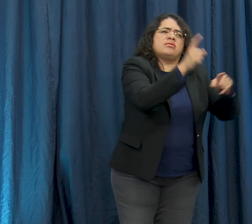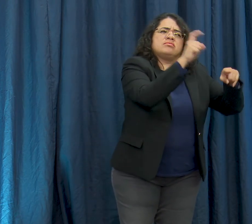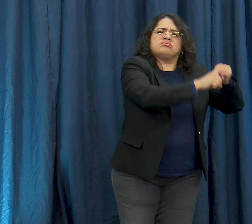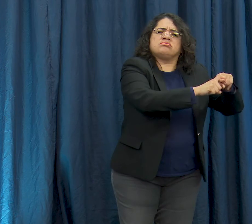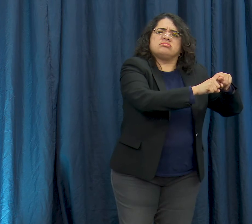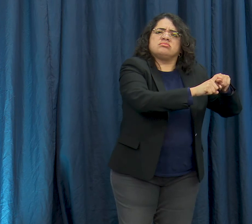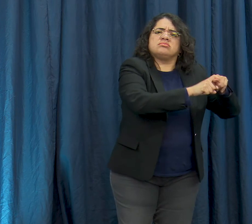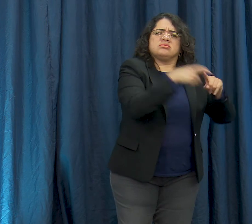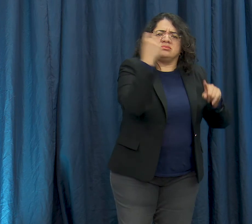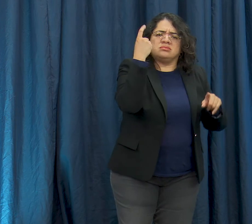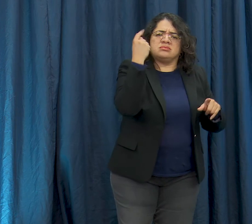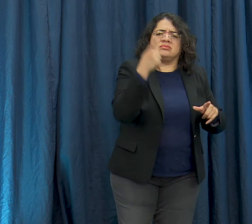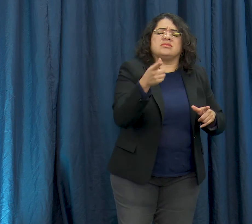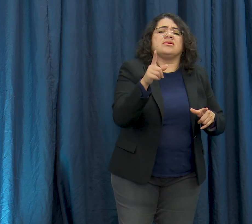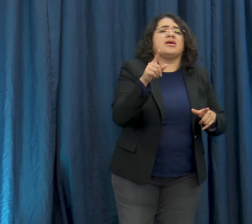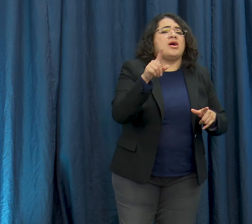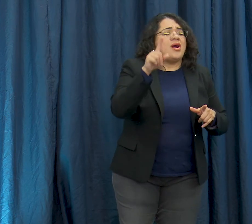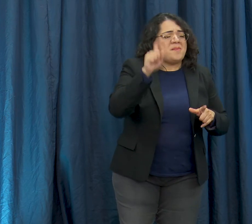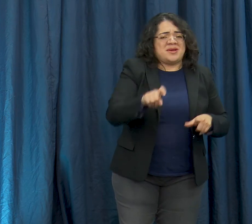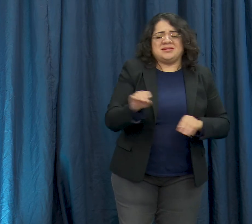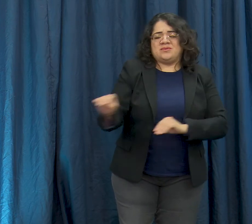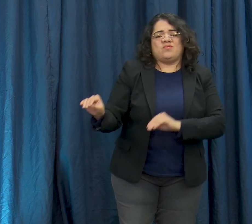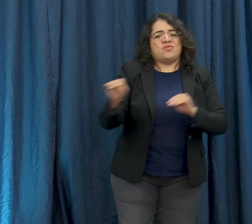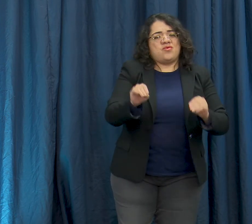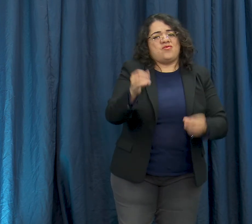ser very das de manera effective a cuando los autos destined for adele